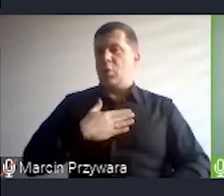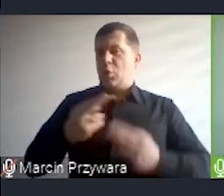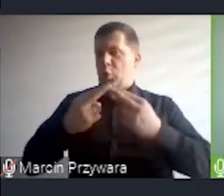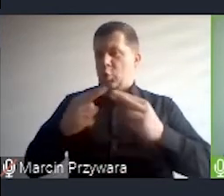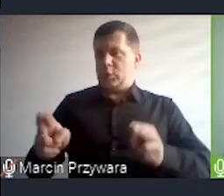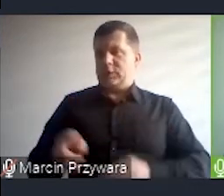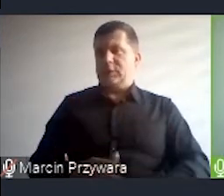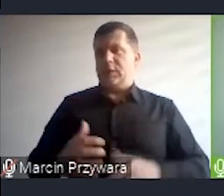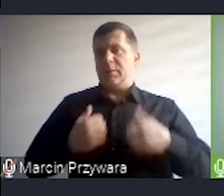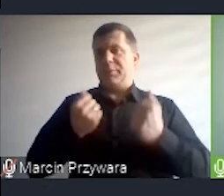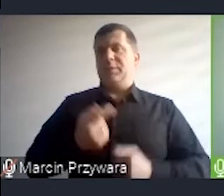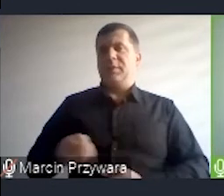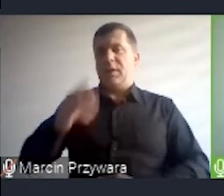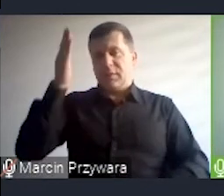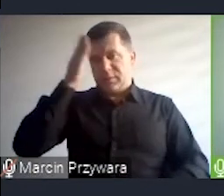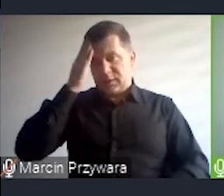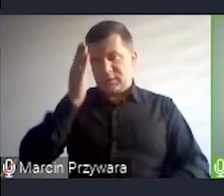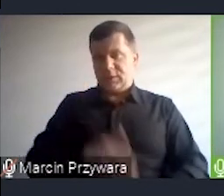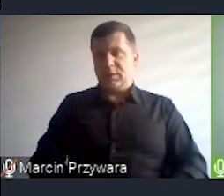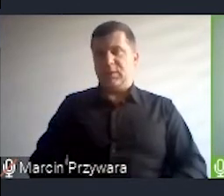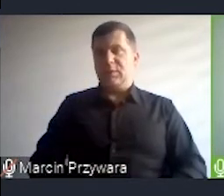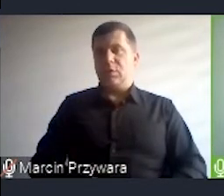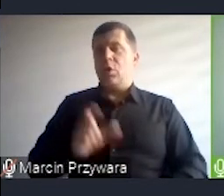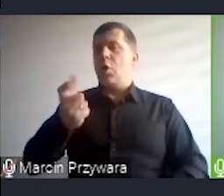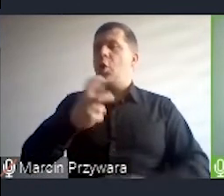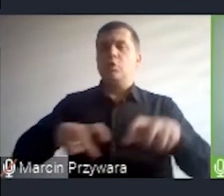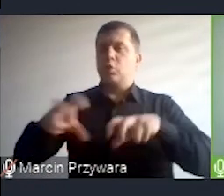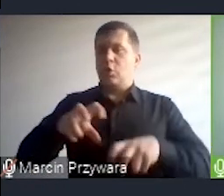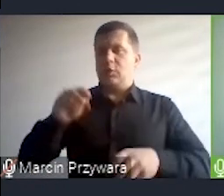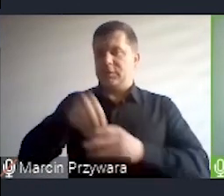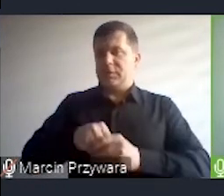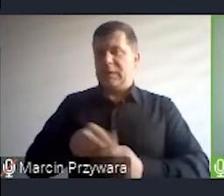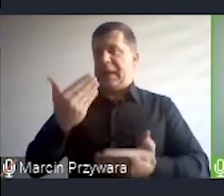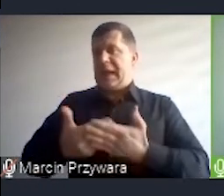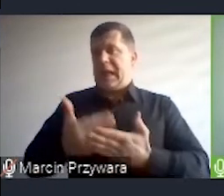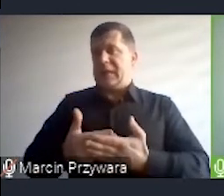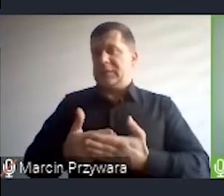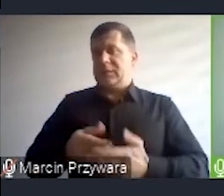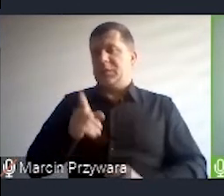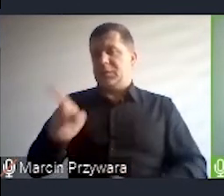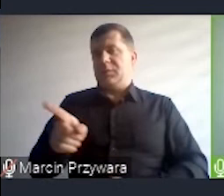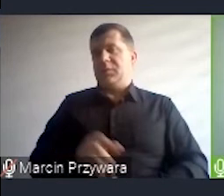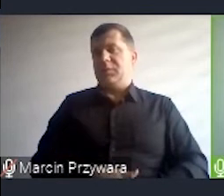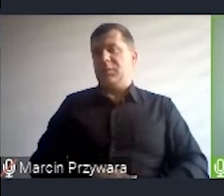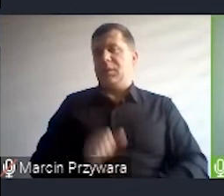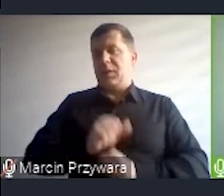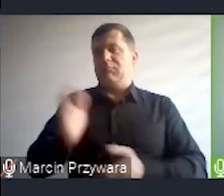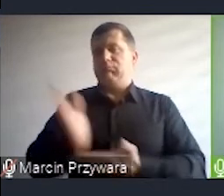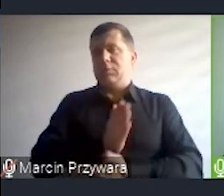żeby Państwo wiedzieli o co w nich chodzi i dlaczego są tak podzielone.